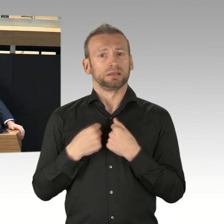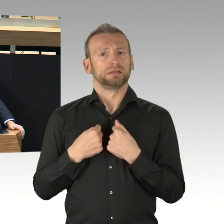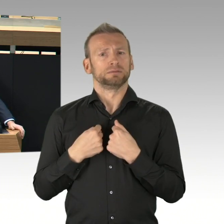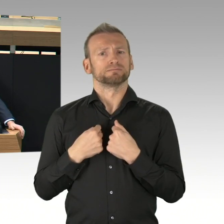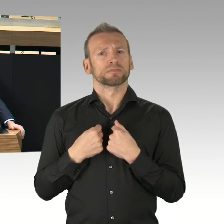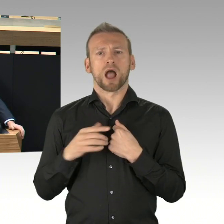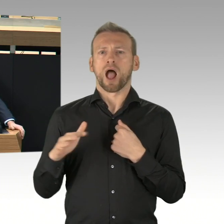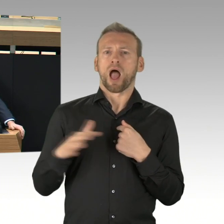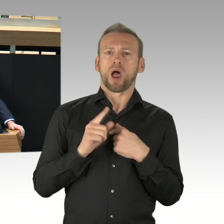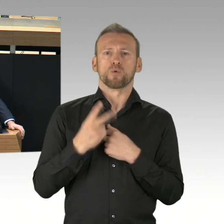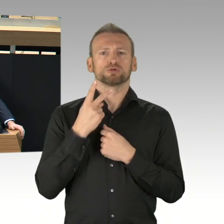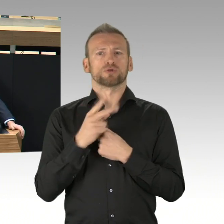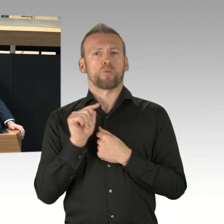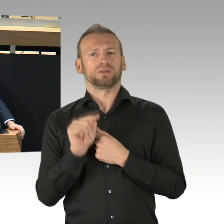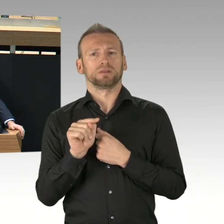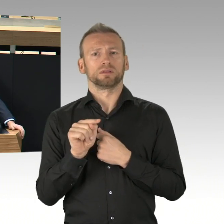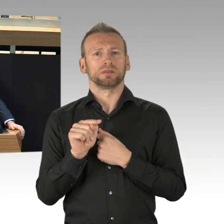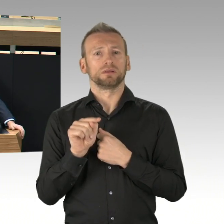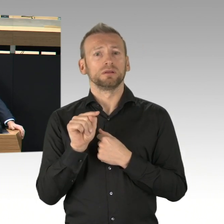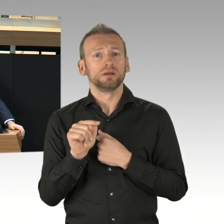Schauen wir uns mal an, was da in Schweden passiert.